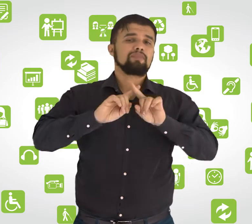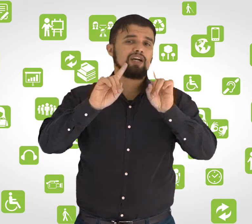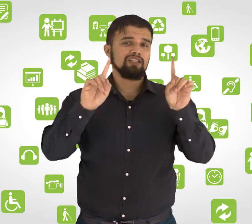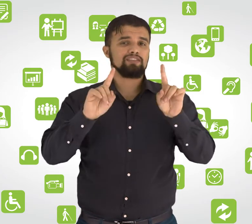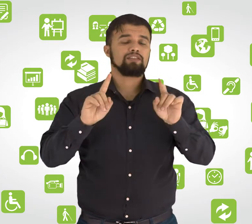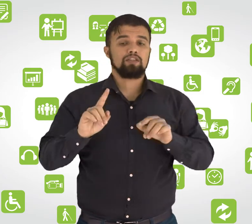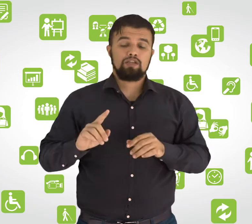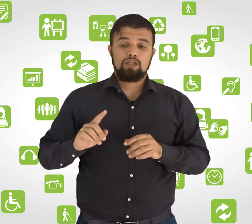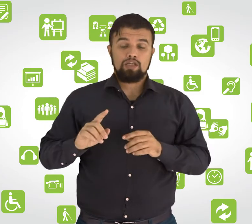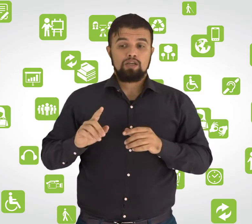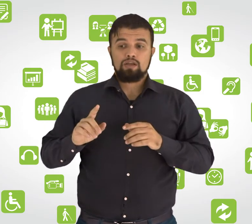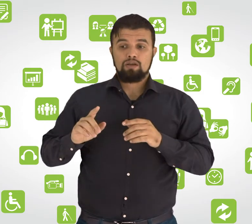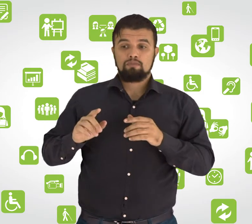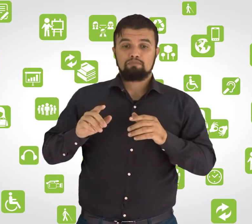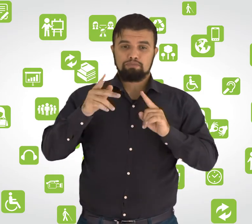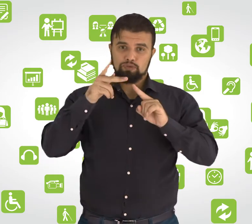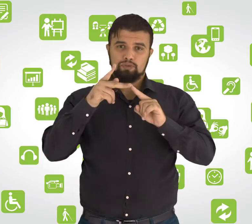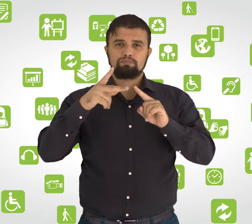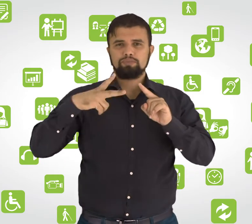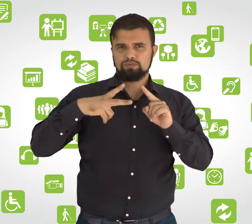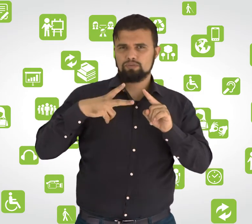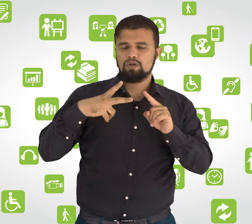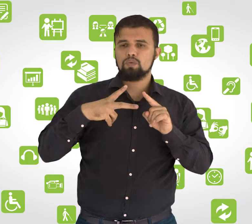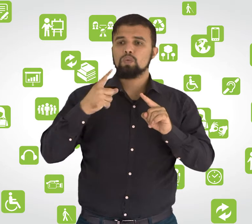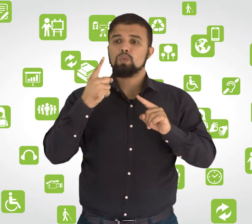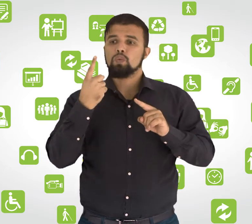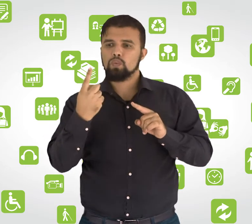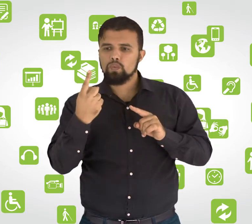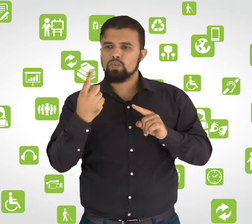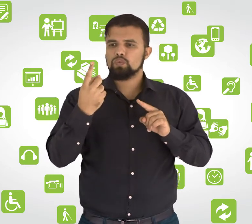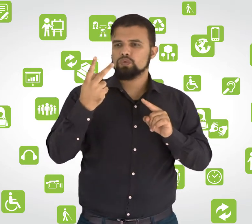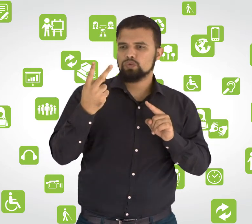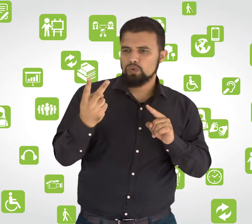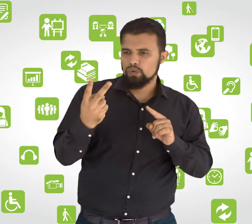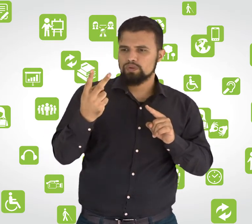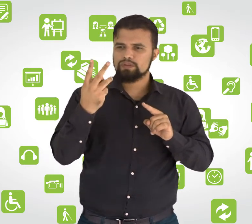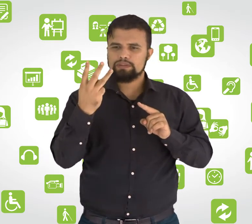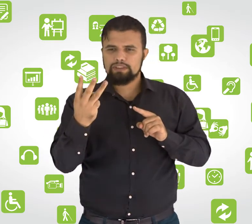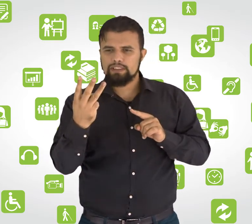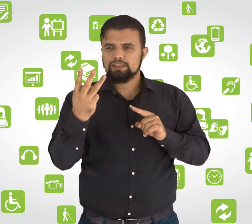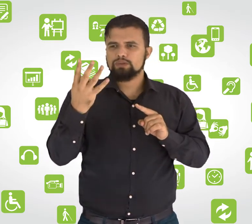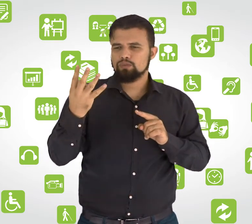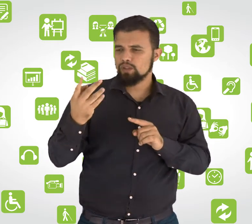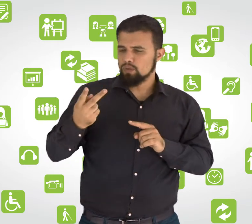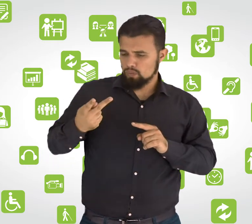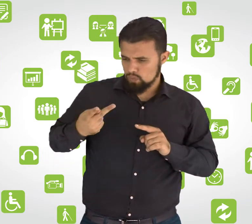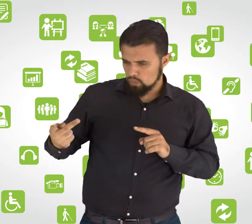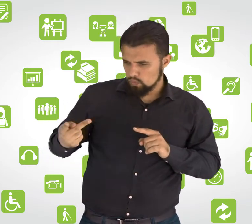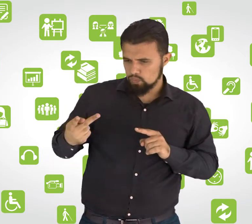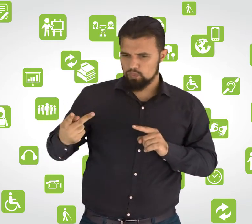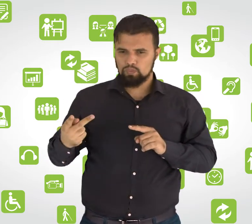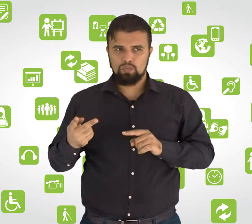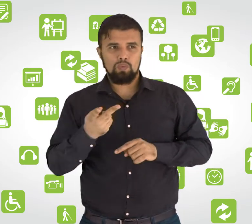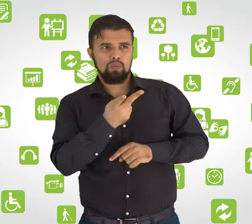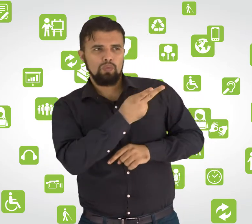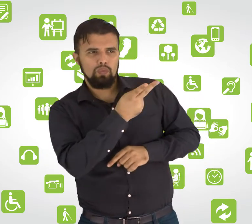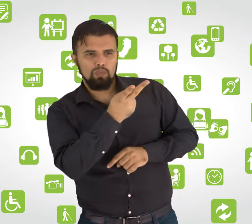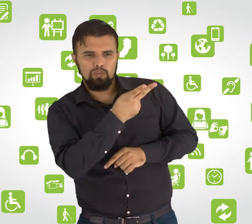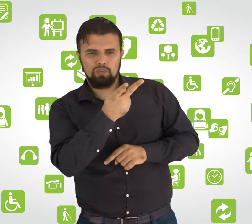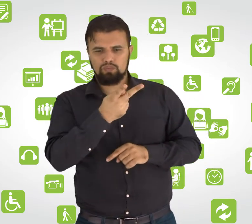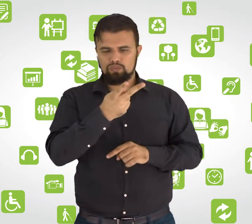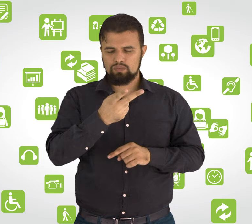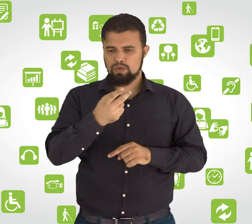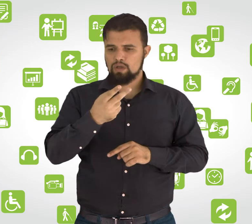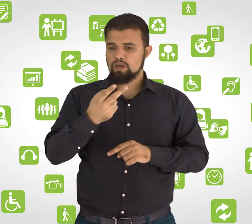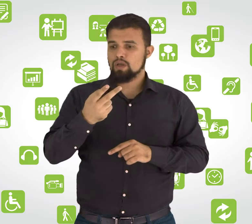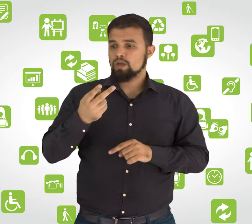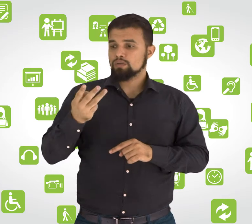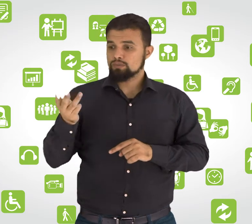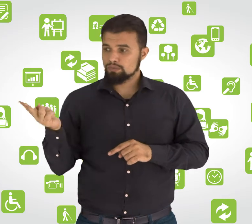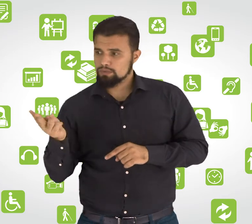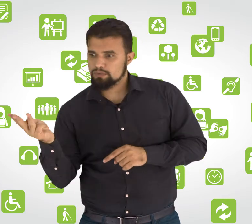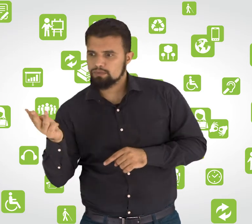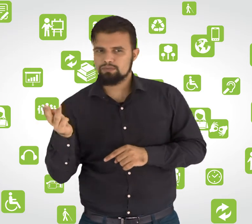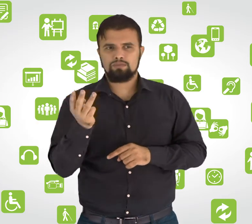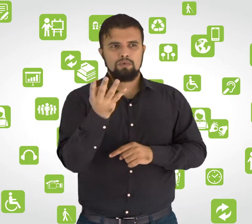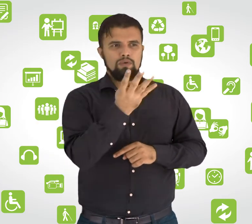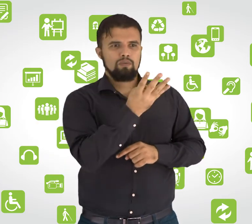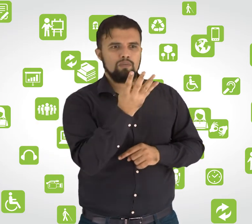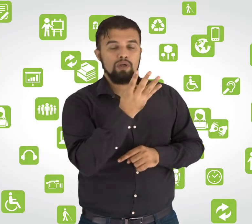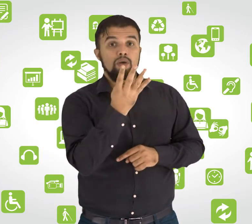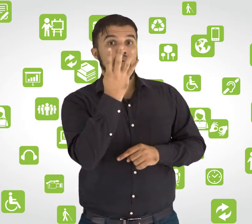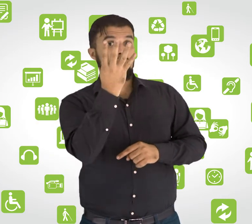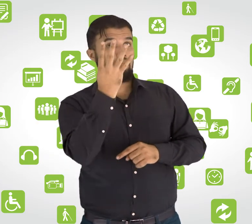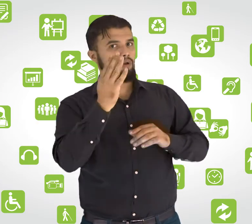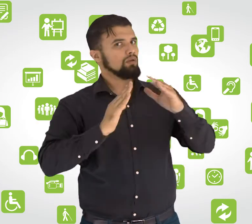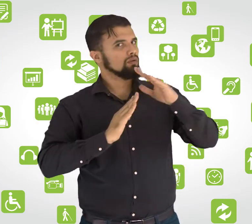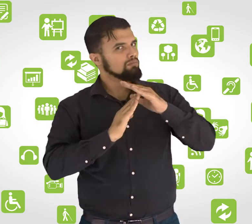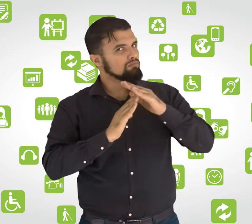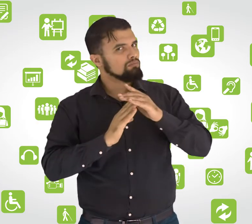Mas o limite de representação por enumeração é até quatro pessoas.